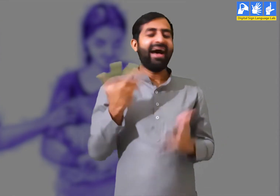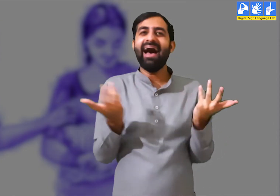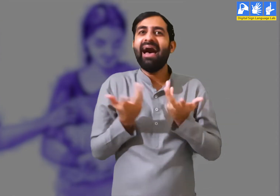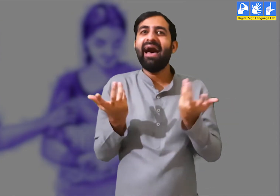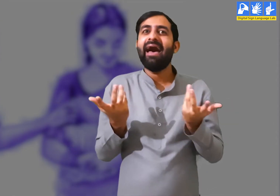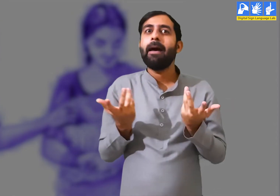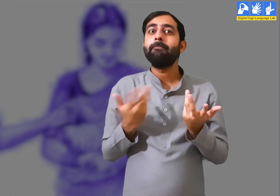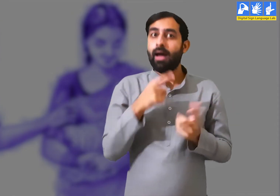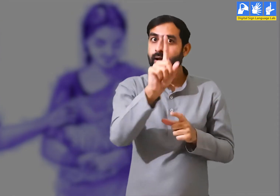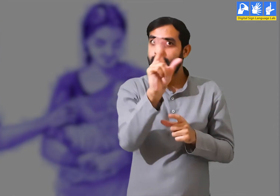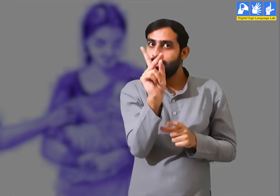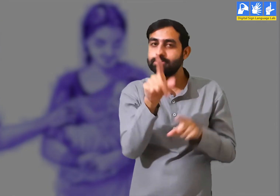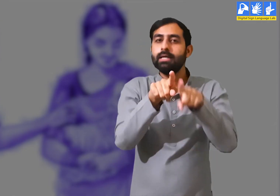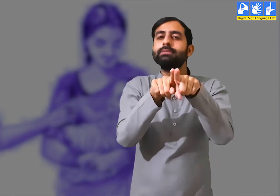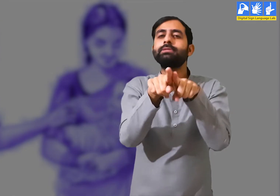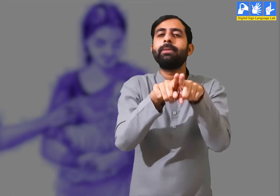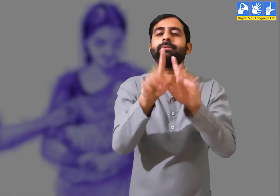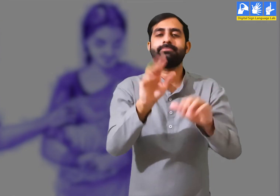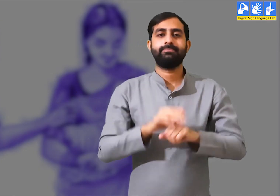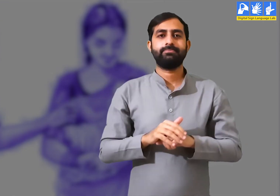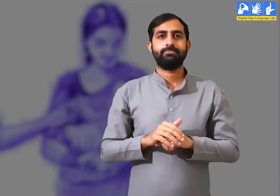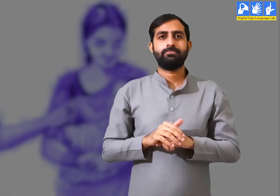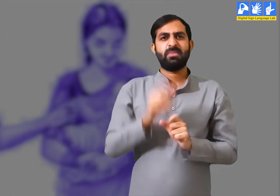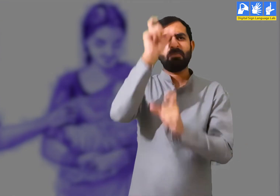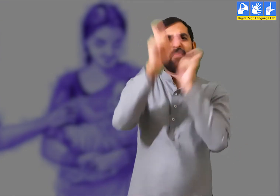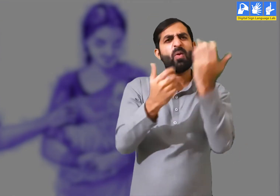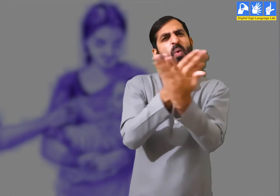आप सभी को इसका अनुभव रहा होगा। कवि इसका एक और उदाहरण देते हैं।